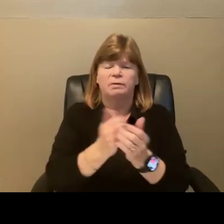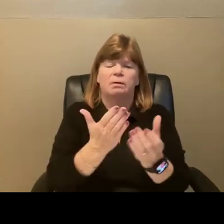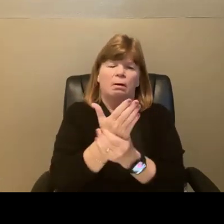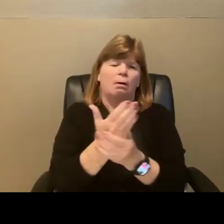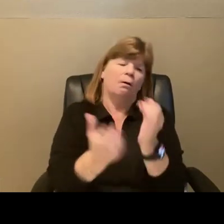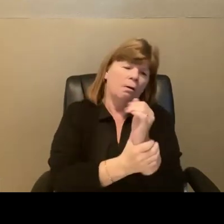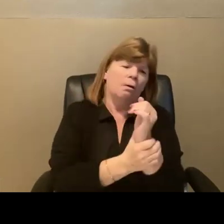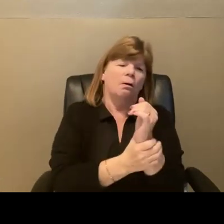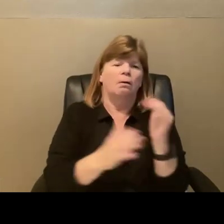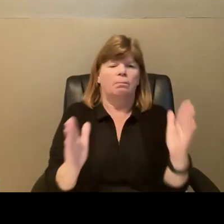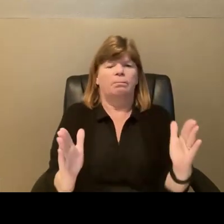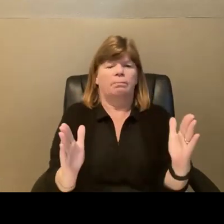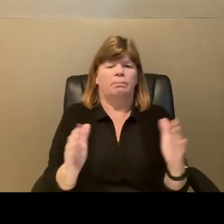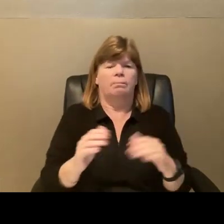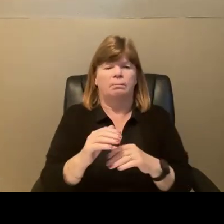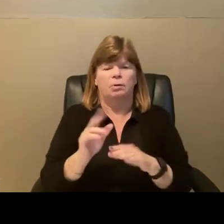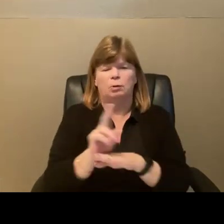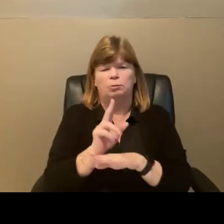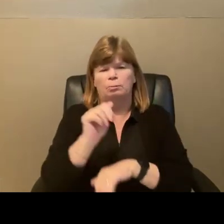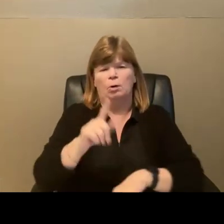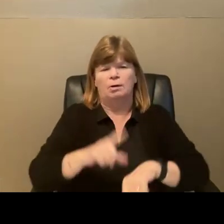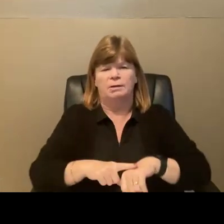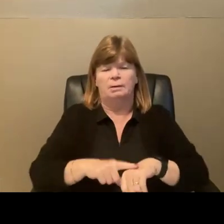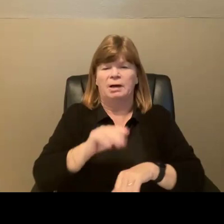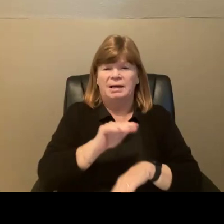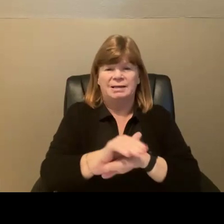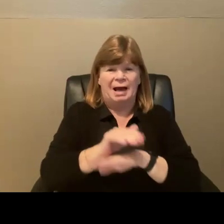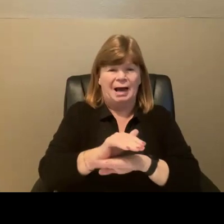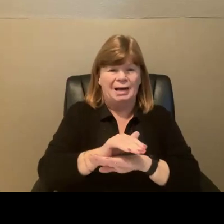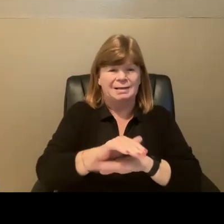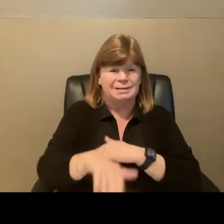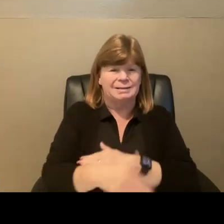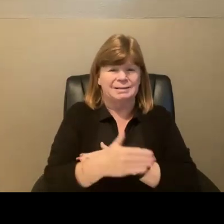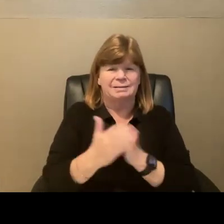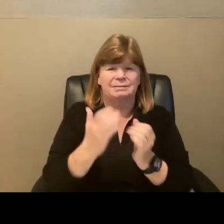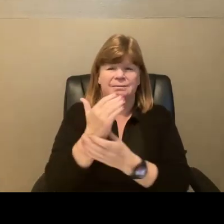o usaremos férulas nocturnas todo el tiempo. Bueno, las férulas nocturnas están hechas para la función de la mano.